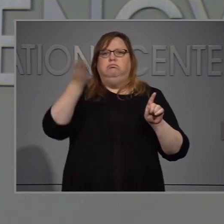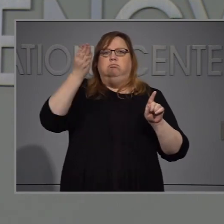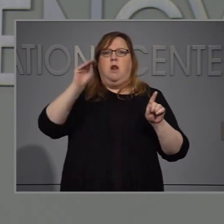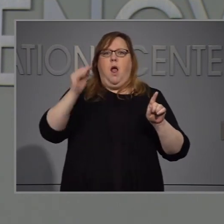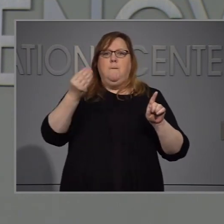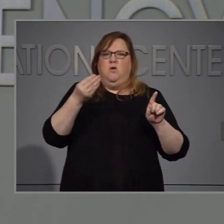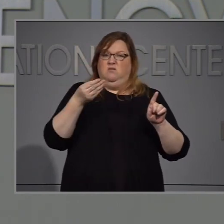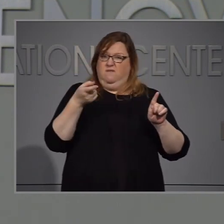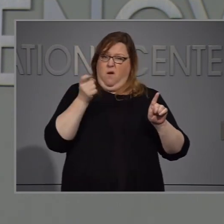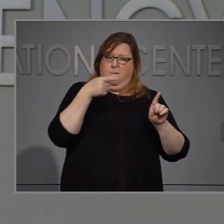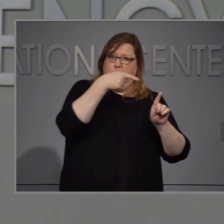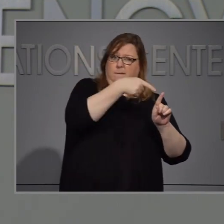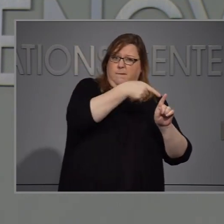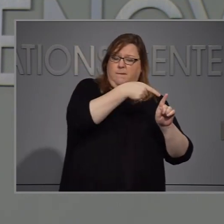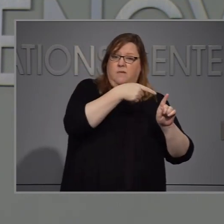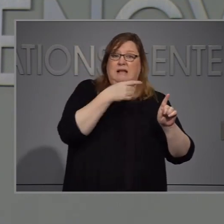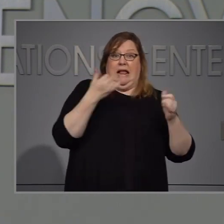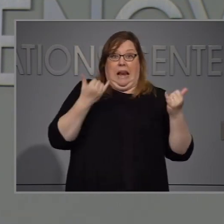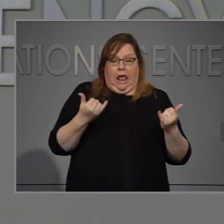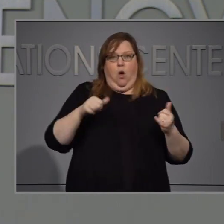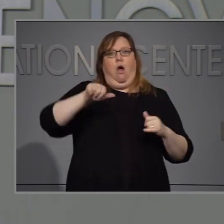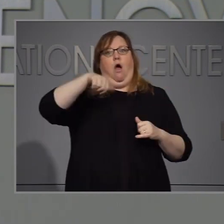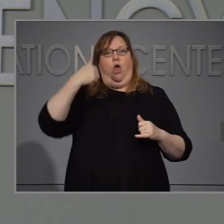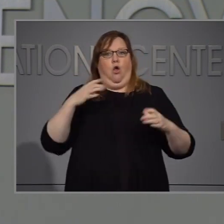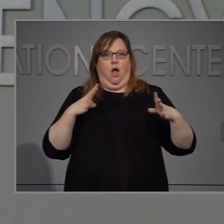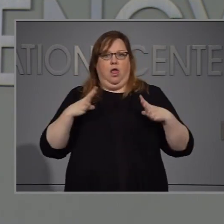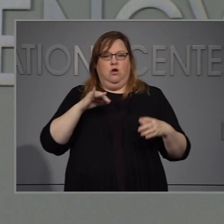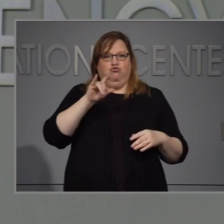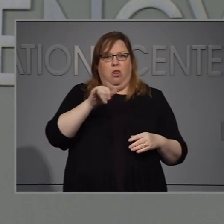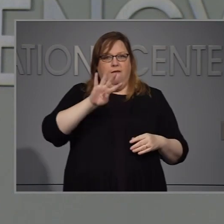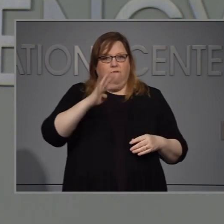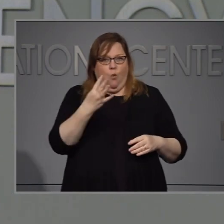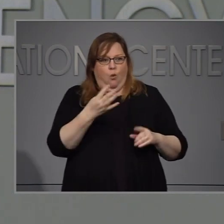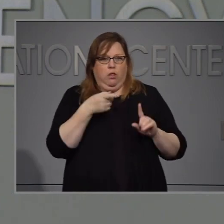Está usted pensando que tendremos después de este fin de semana. Qué le dice a los